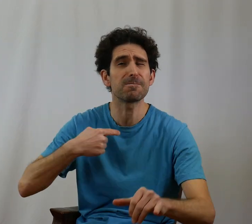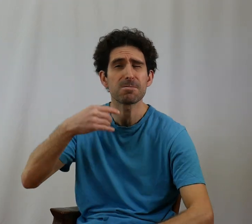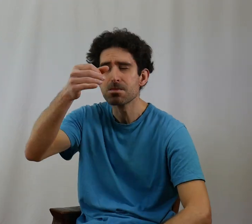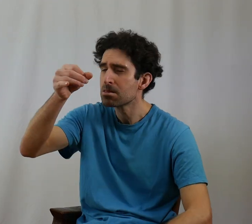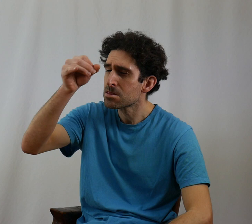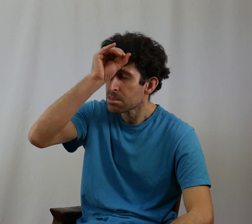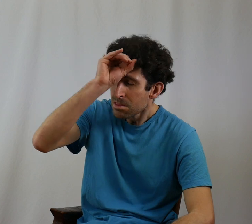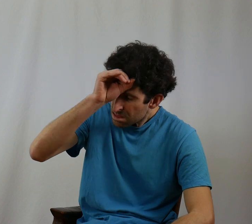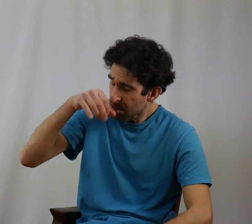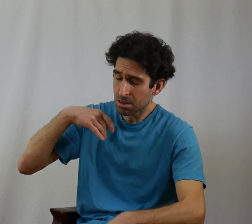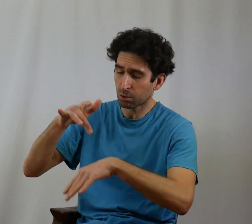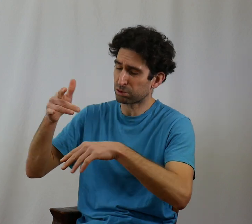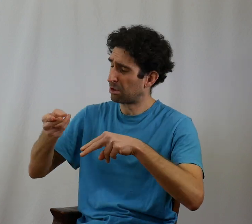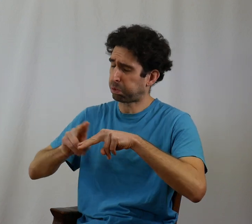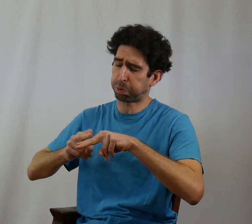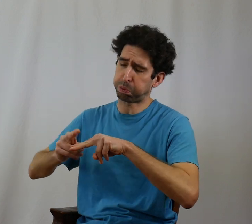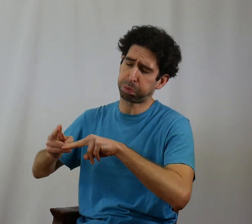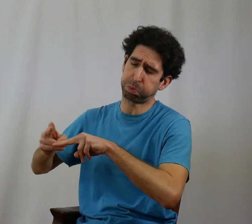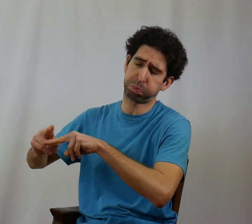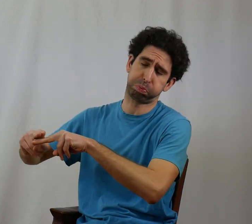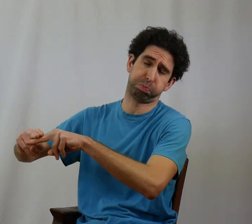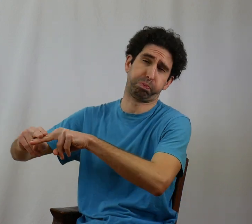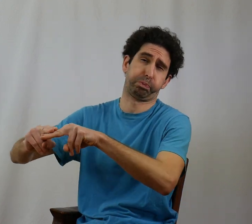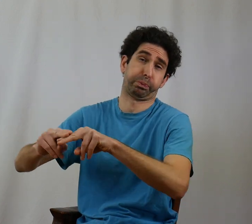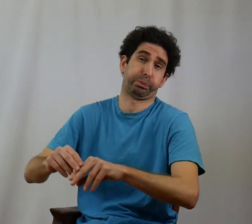Je ne m'y connais rien et c'est arrivé qu'elles soient toutes mortes.